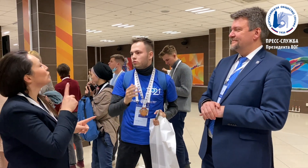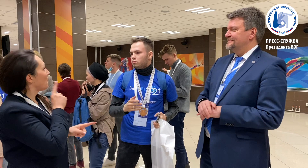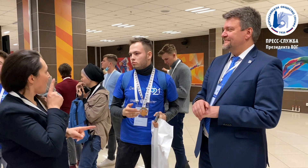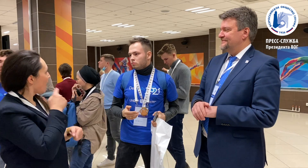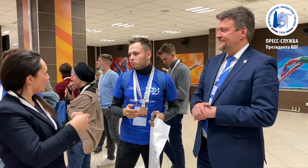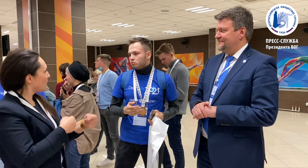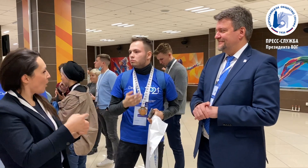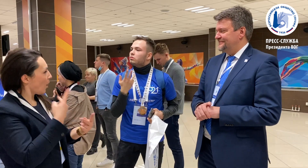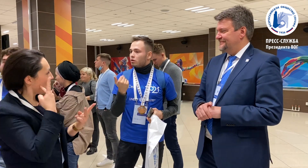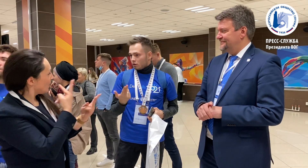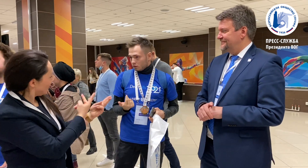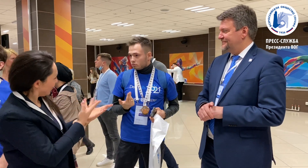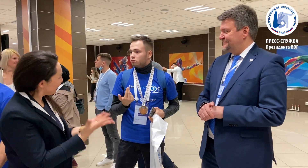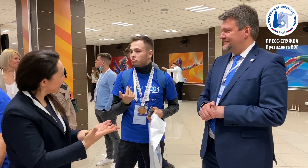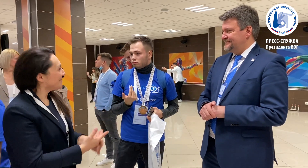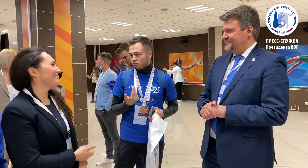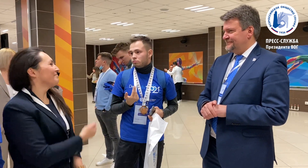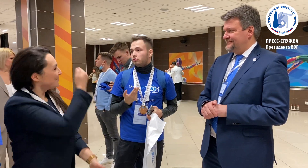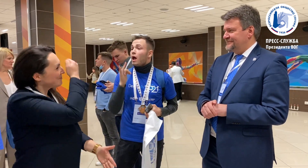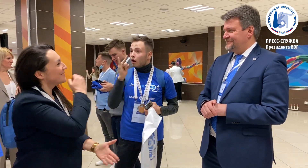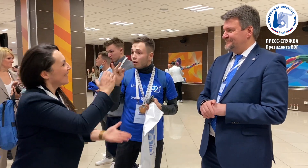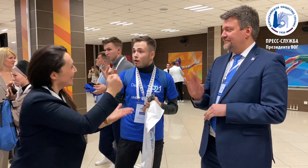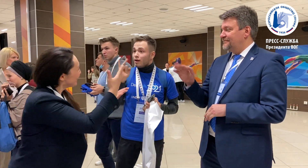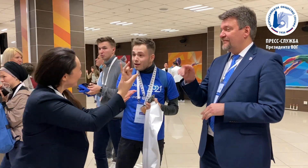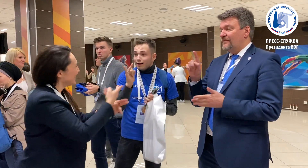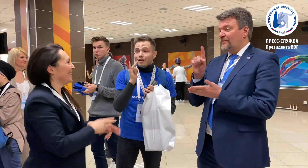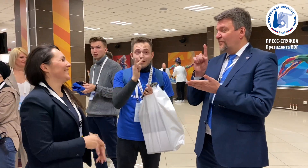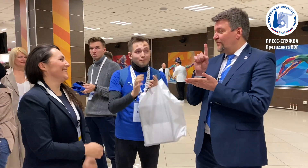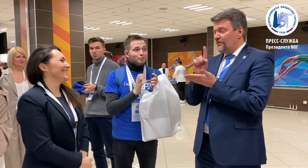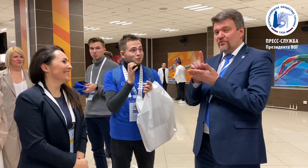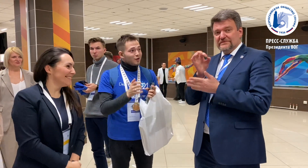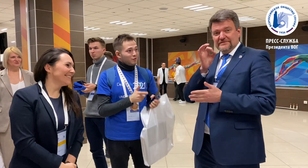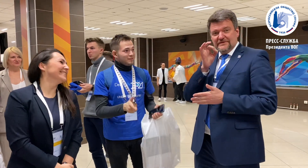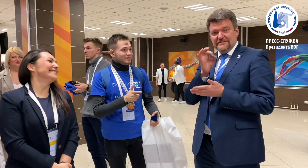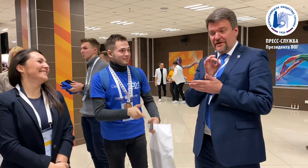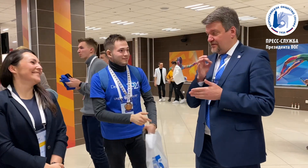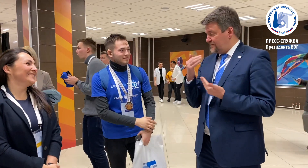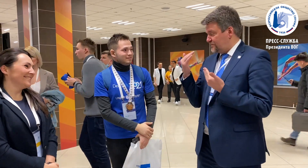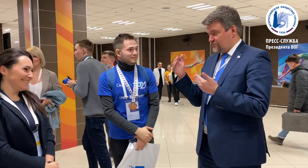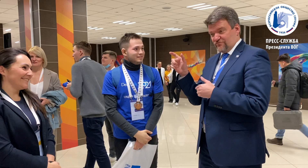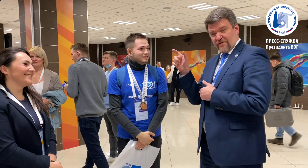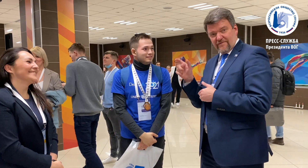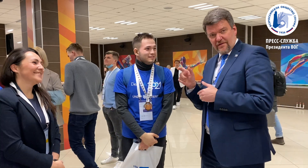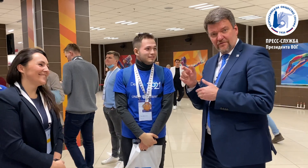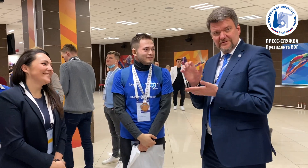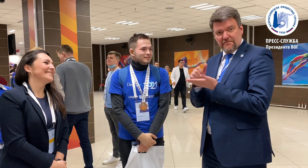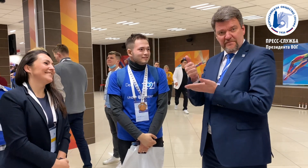Это хороший пример для молодого поколения? - Да. Должен сказать, этот человек занял первое место по ювелирному делу.